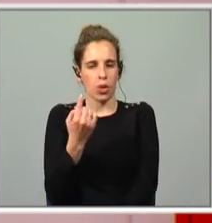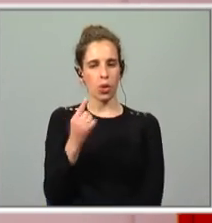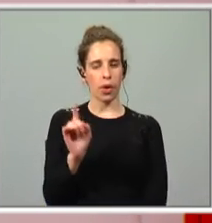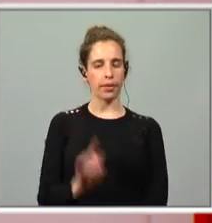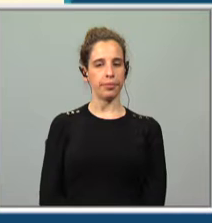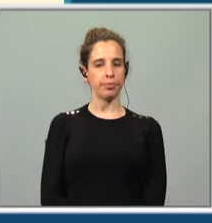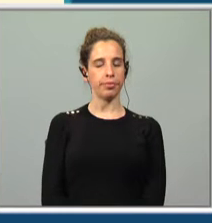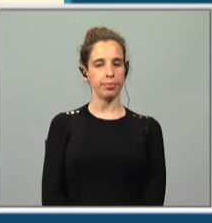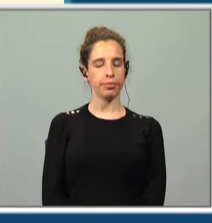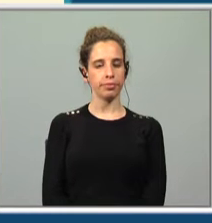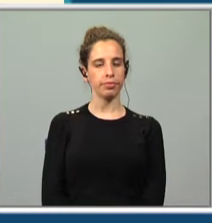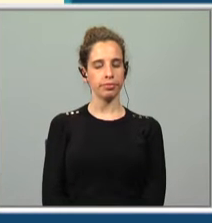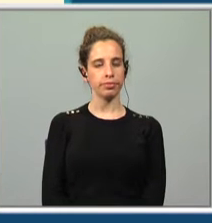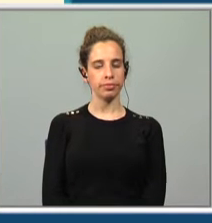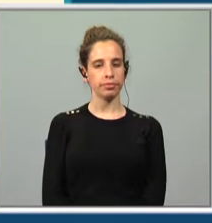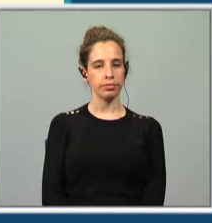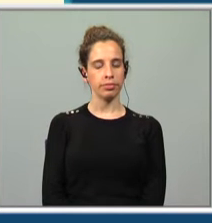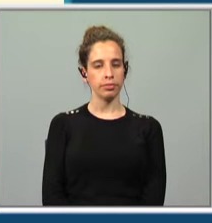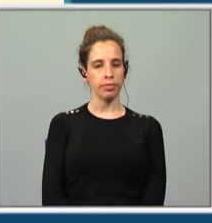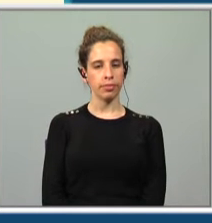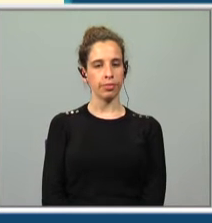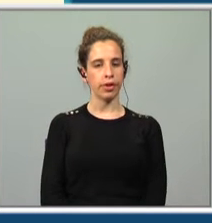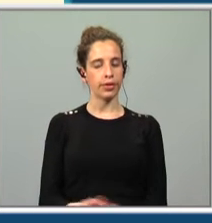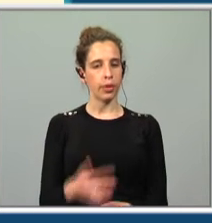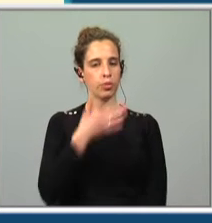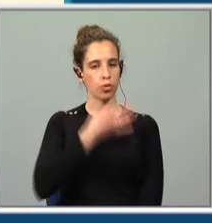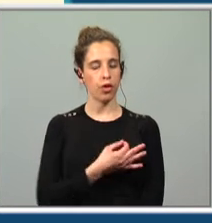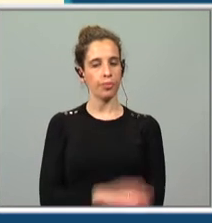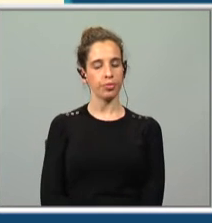preço sempre e vamos ver tá confirmar temos não só a 價格總是讓我們看看並確認我們不僅擁有